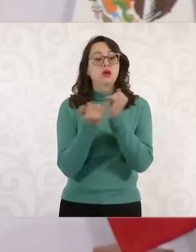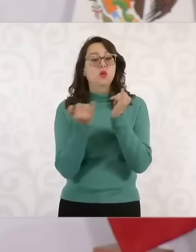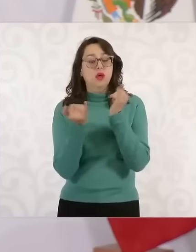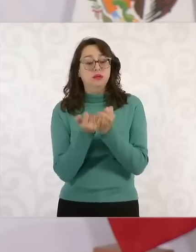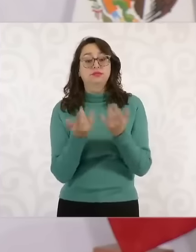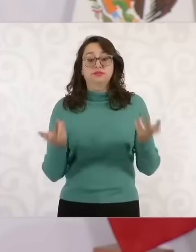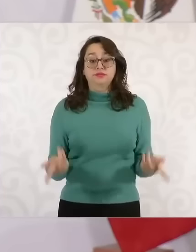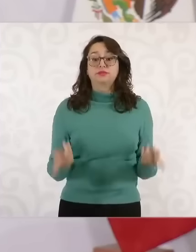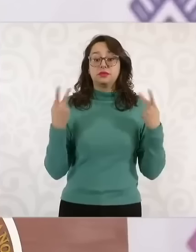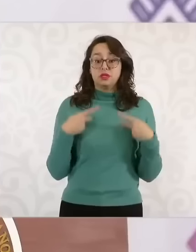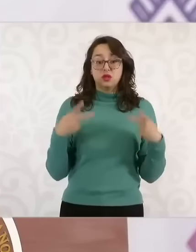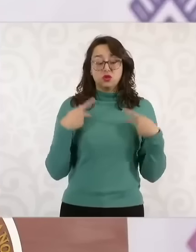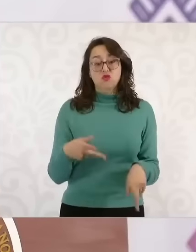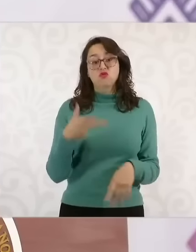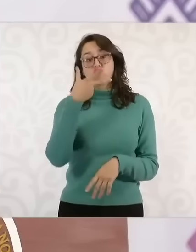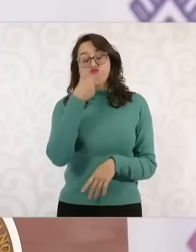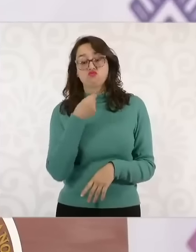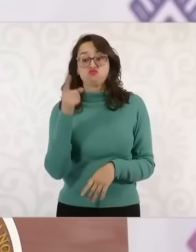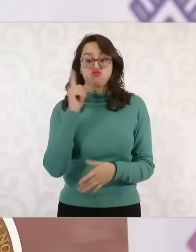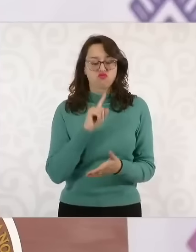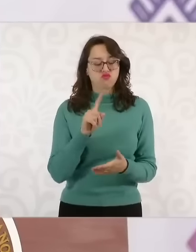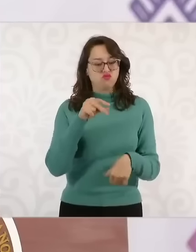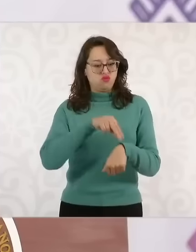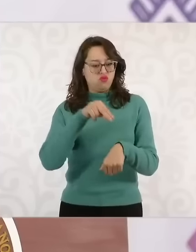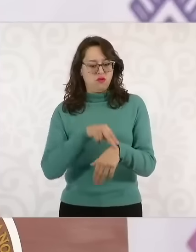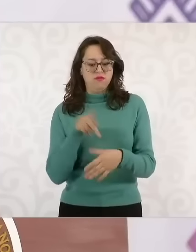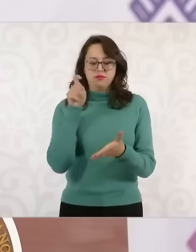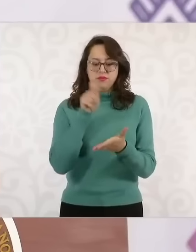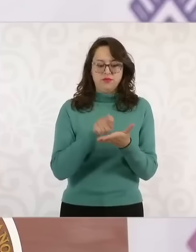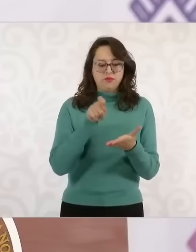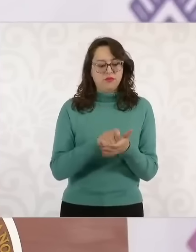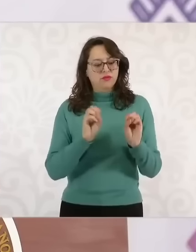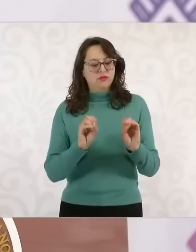la médica que va haciendo la nota médica a la hora la va redactando, eso es lo que está haciendo en